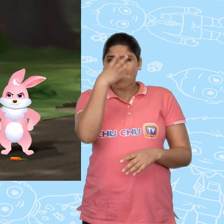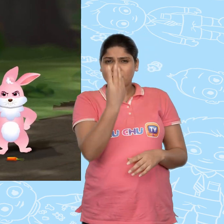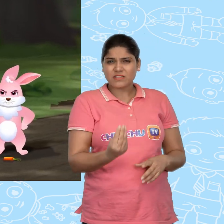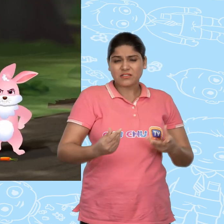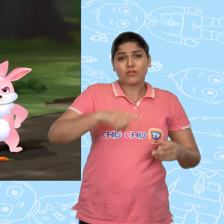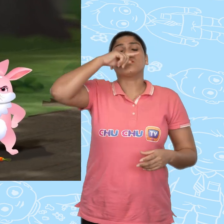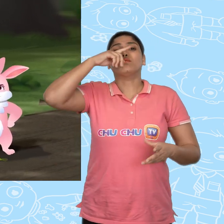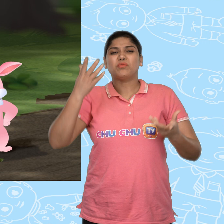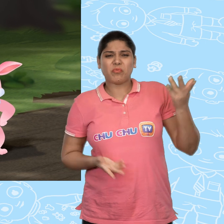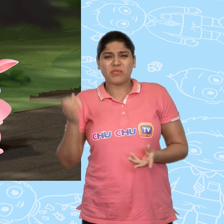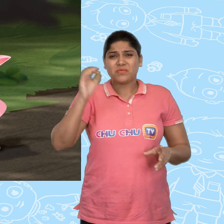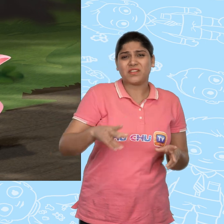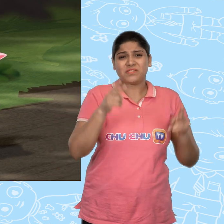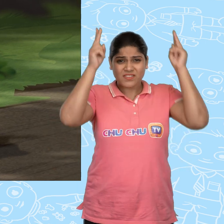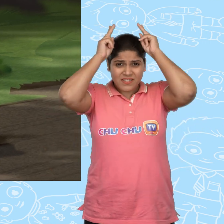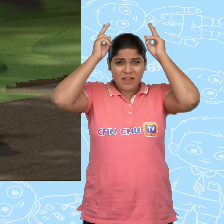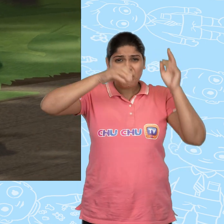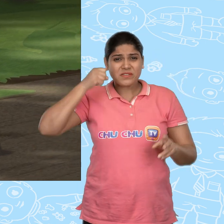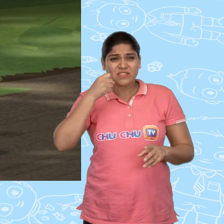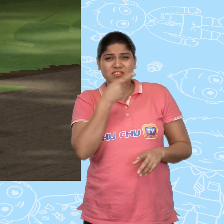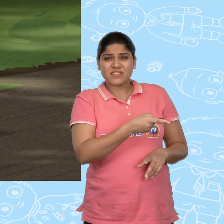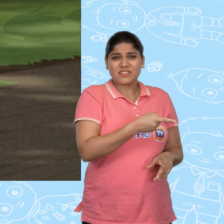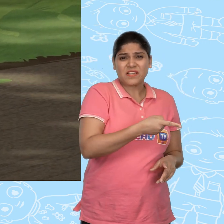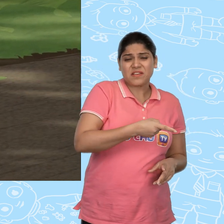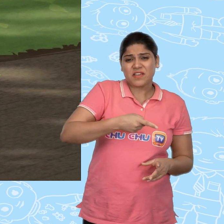हाथी के गुरूर और बुरे बर्ताव से परेशांन होकर,